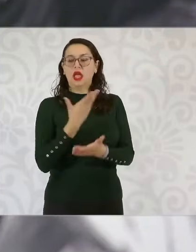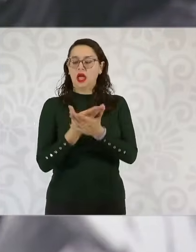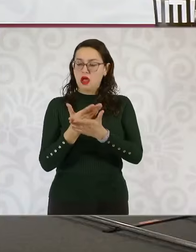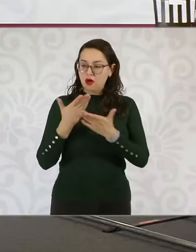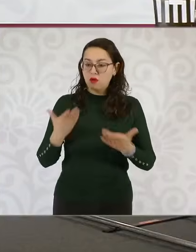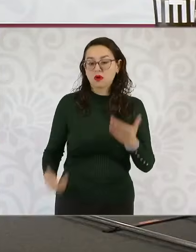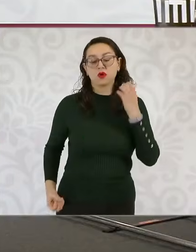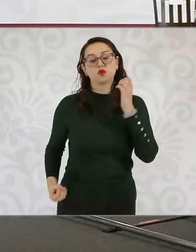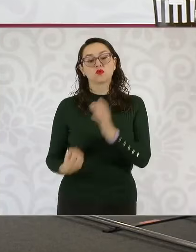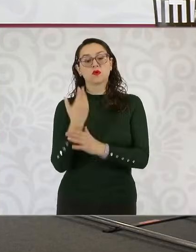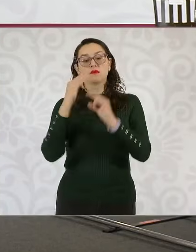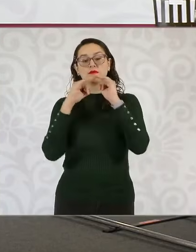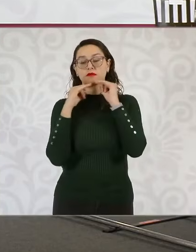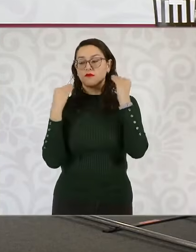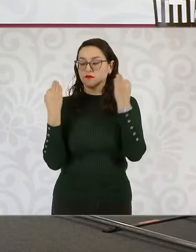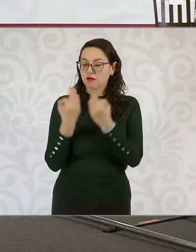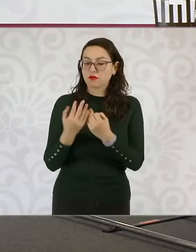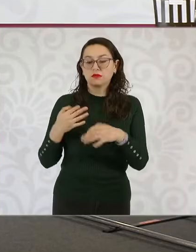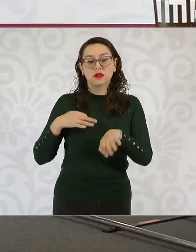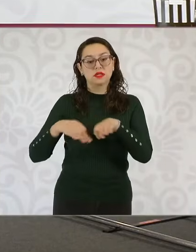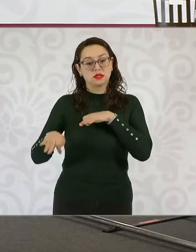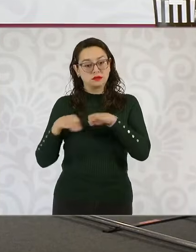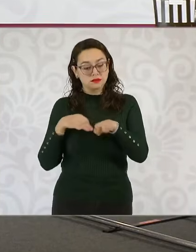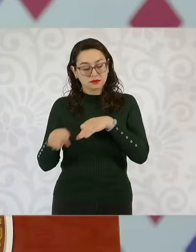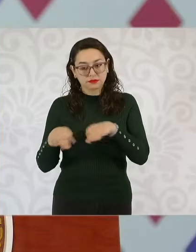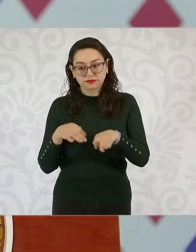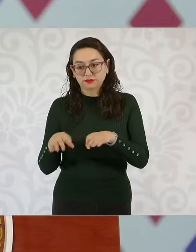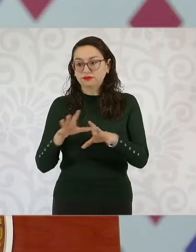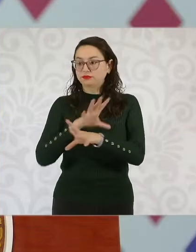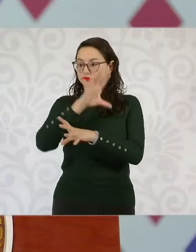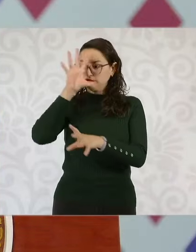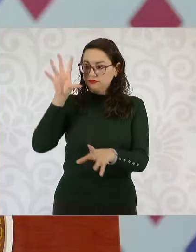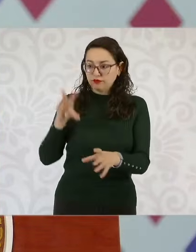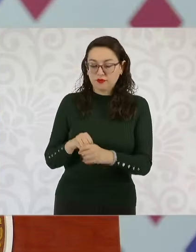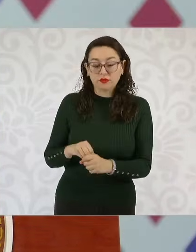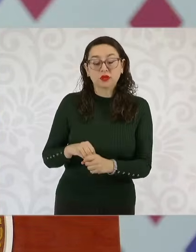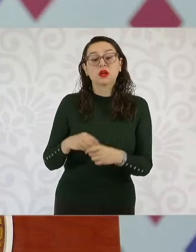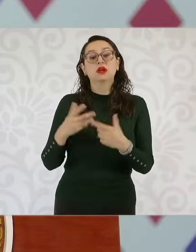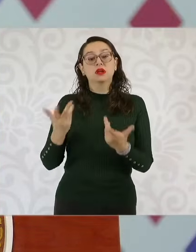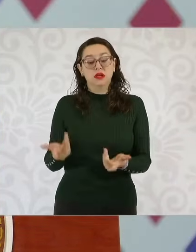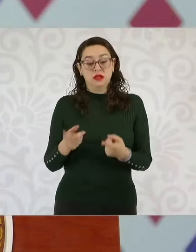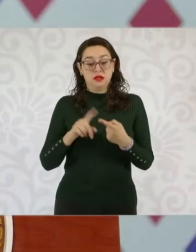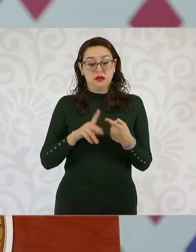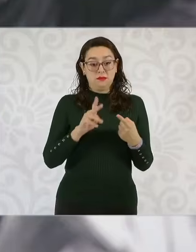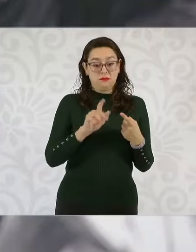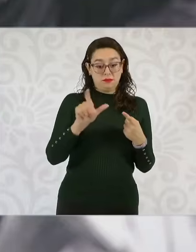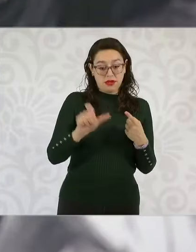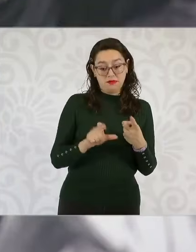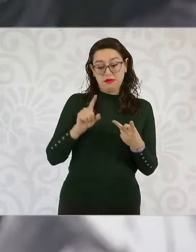se establece que las actividades que realiza Pemex al igual que CFE nunca pueden considerarse como